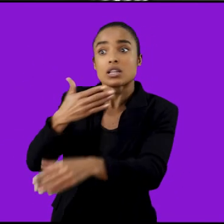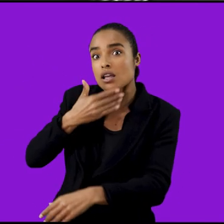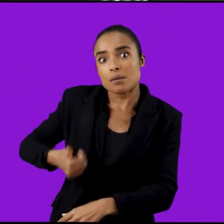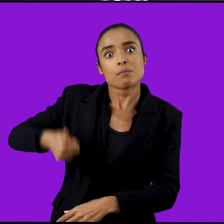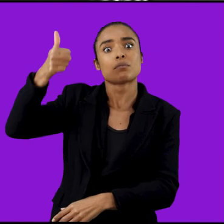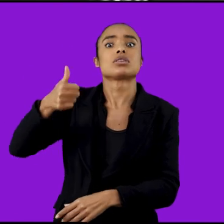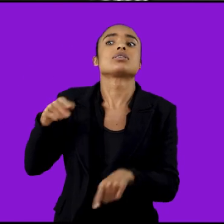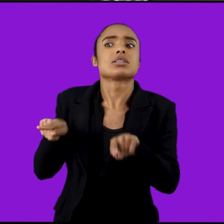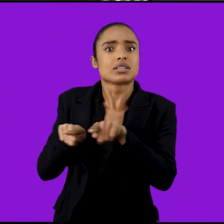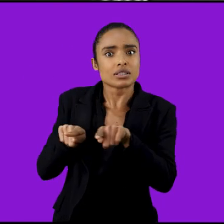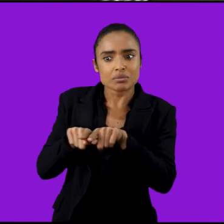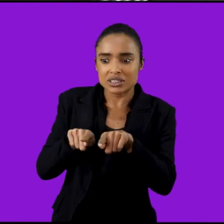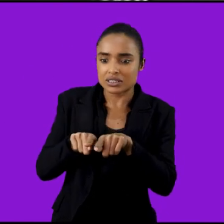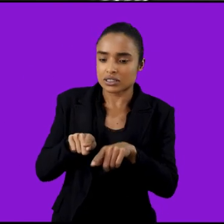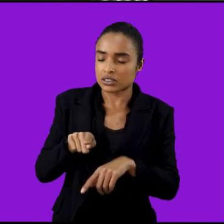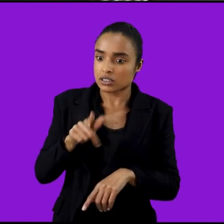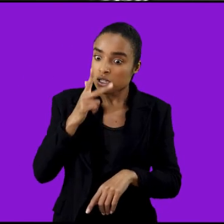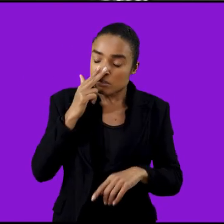E reprimido, né? Sim,